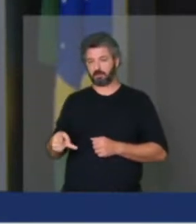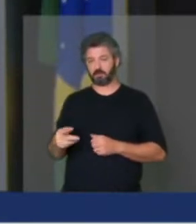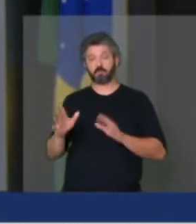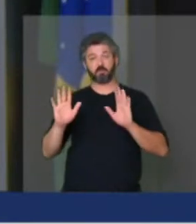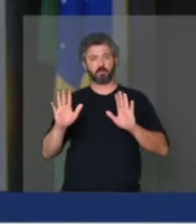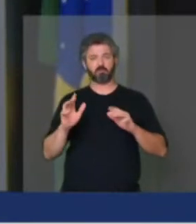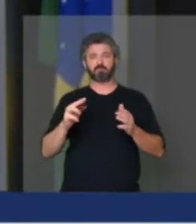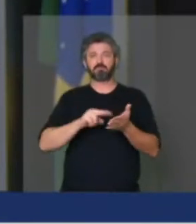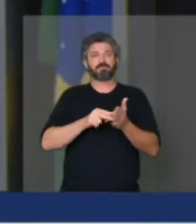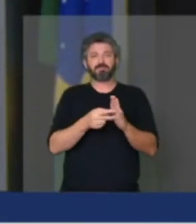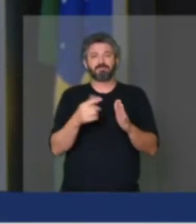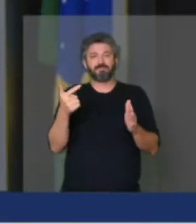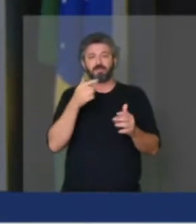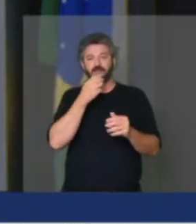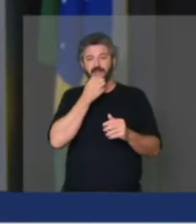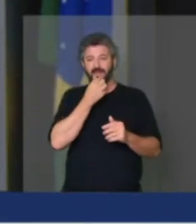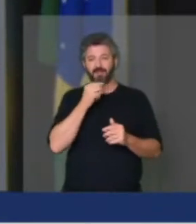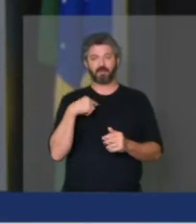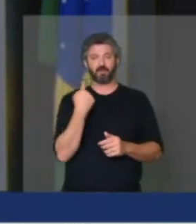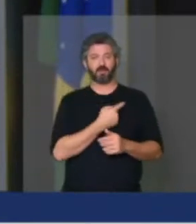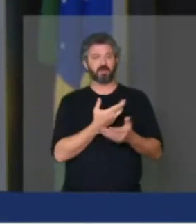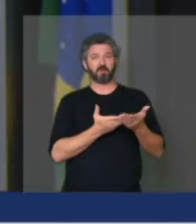DO QUE UM FACTÓIDE JÁ QUE A GRANDE MÍDIA JÁ EXPLOROU